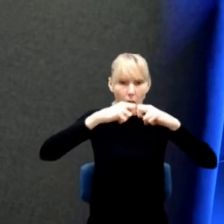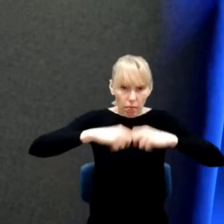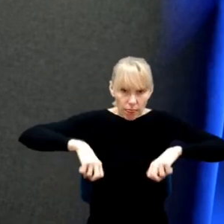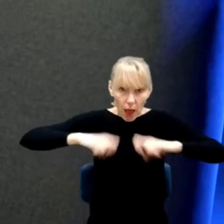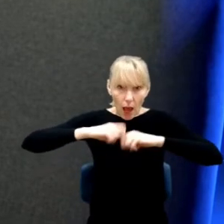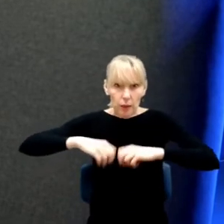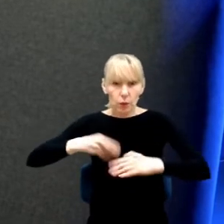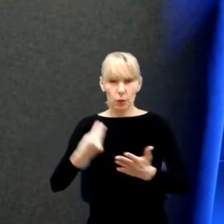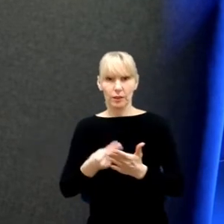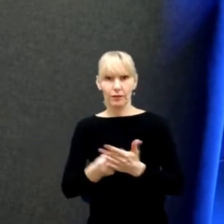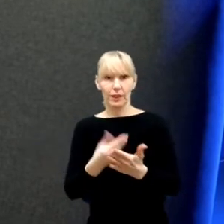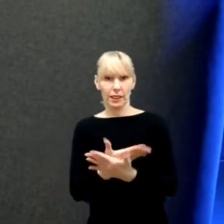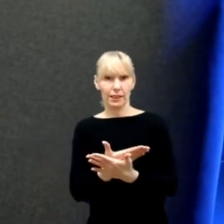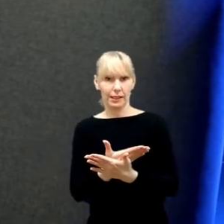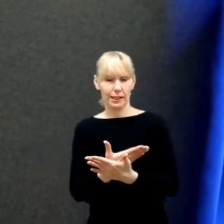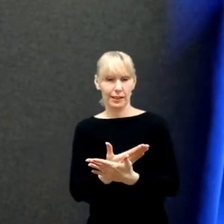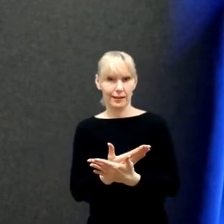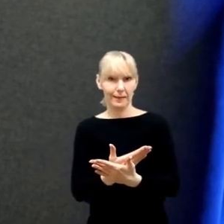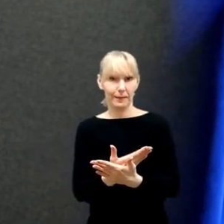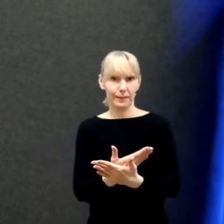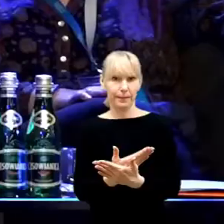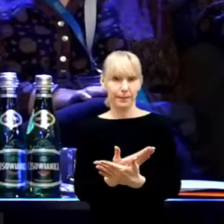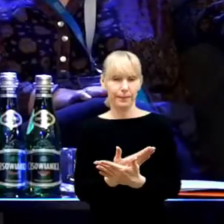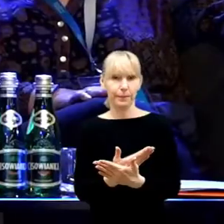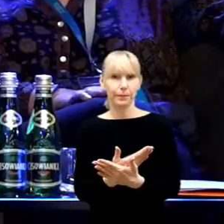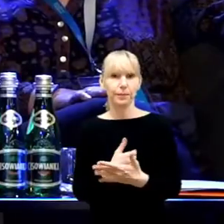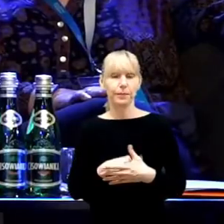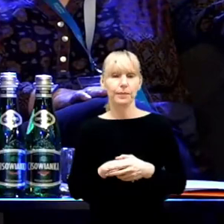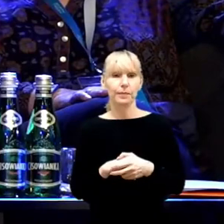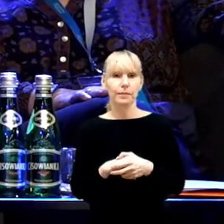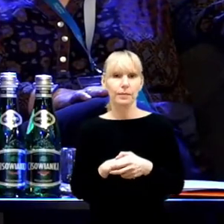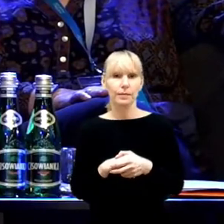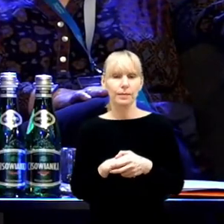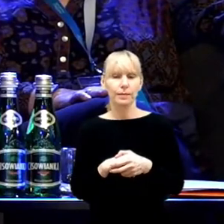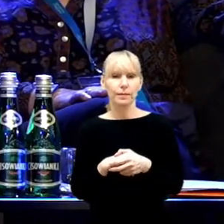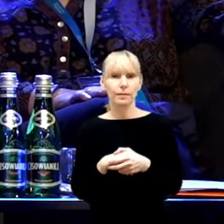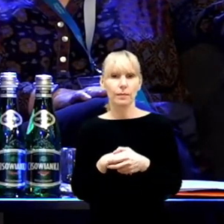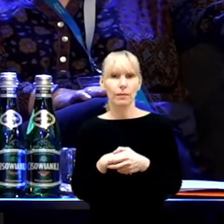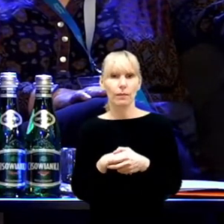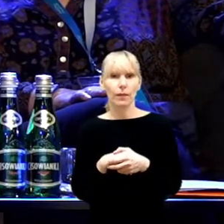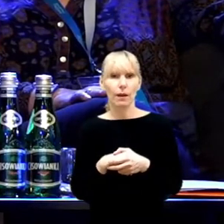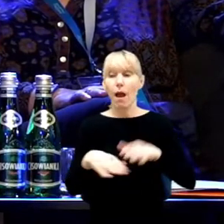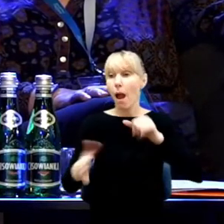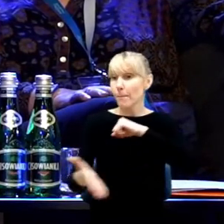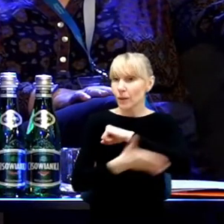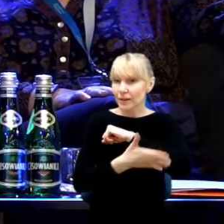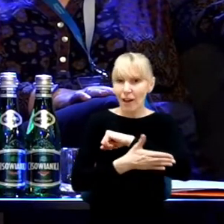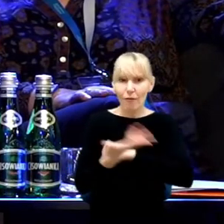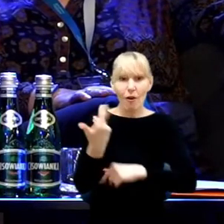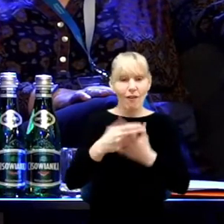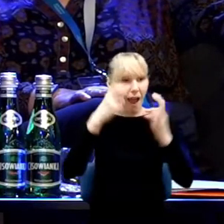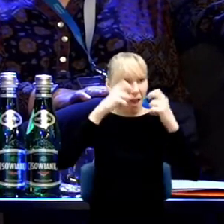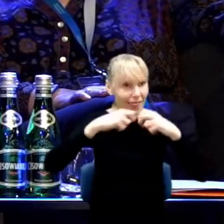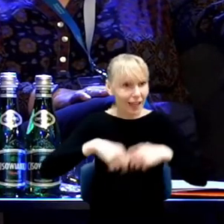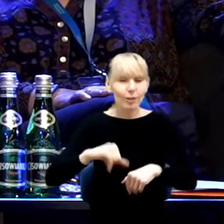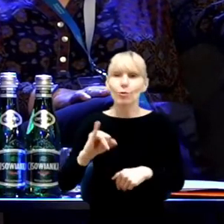Podstawową analizą inwestycyjną jest analiza popytu. W związku z tym, ile mieszkań